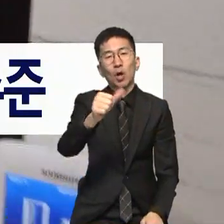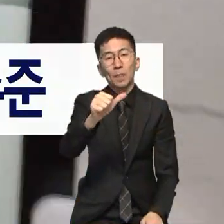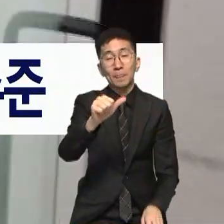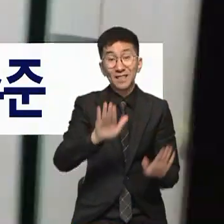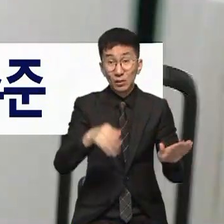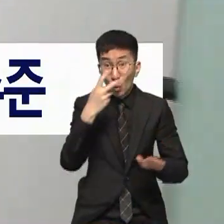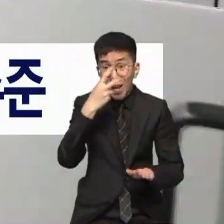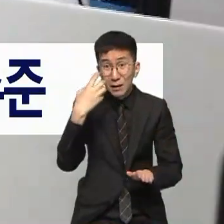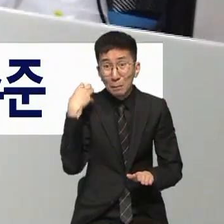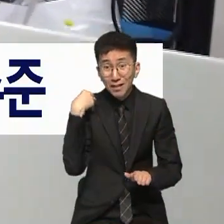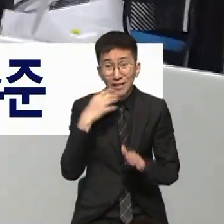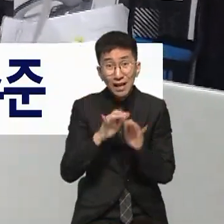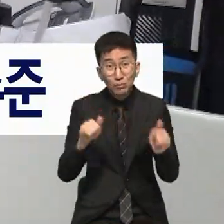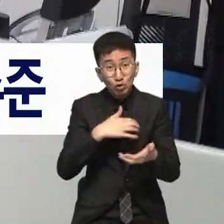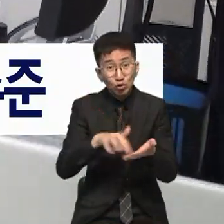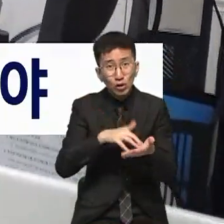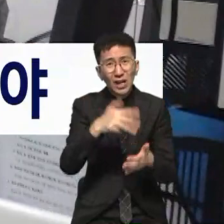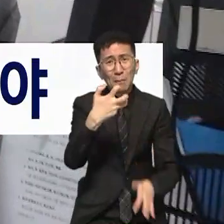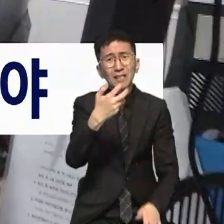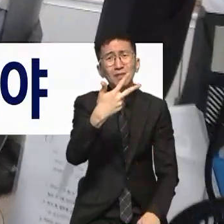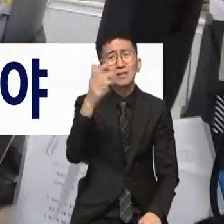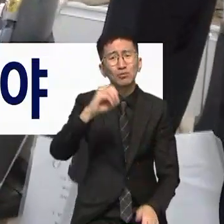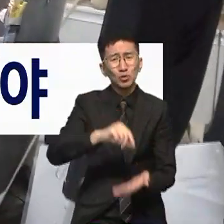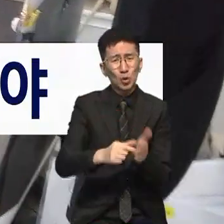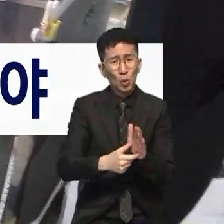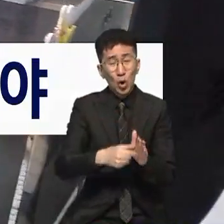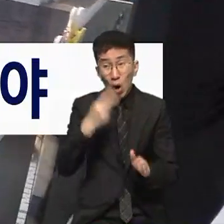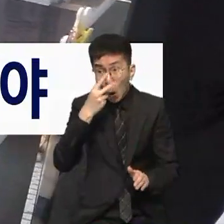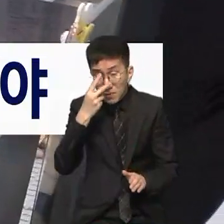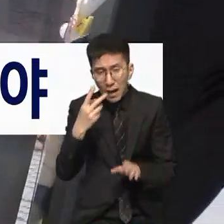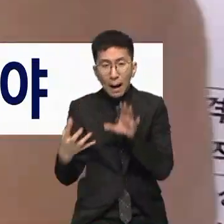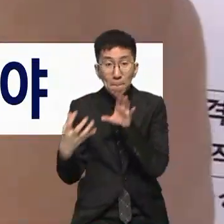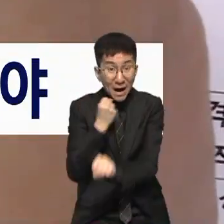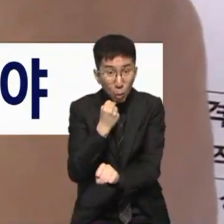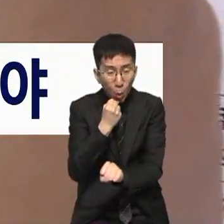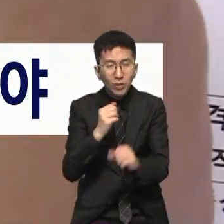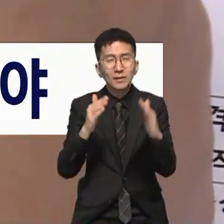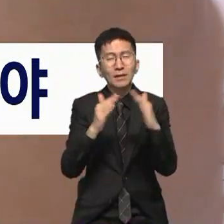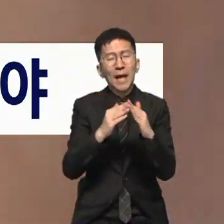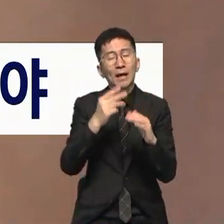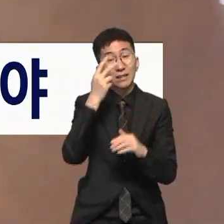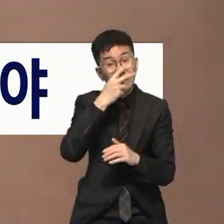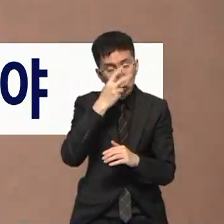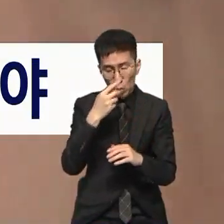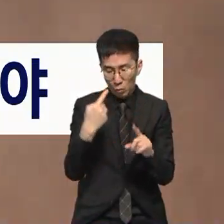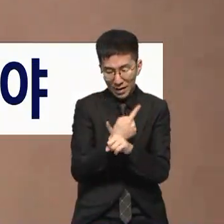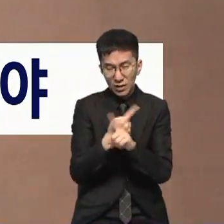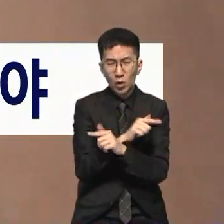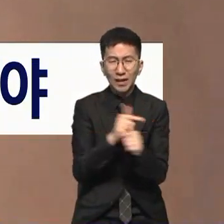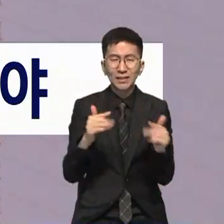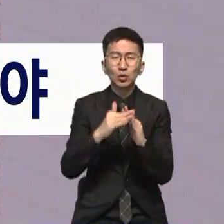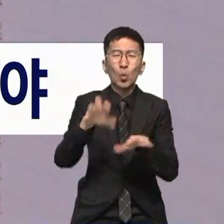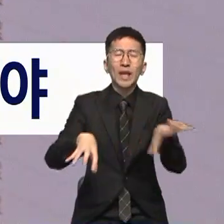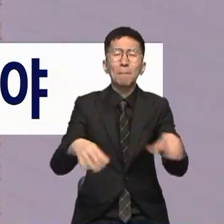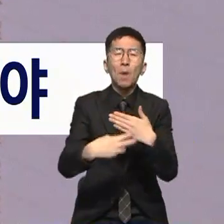상황이라 검사 진단과 함께 재택 치료 관리도 맡게 될 동네 병원들의 참여를 정부가 최대한 끌어내야 합니다.